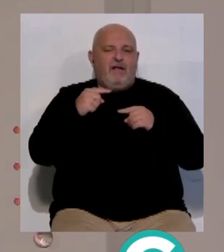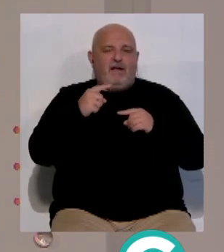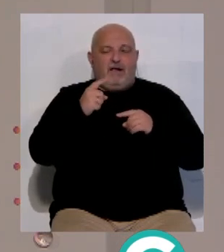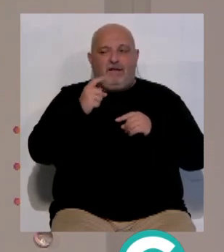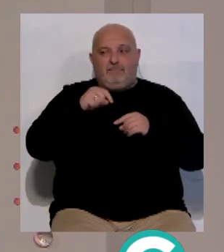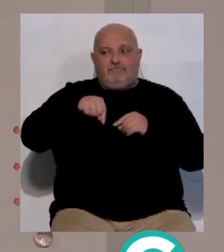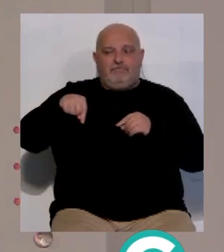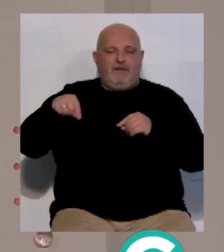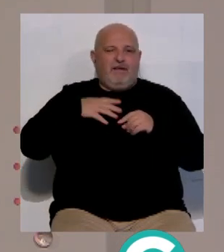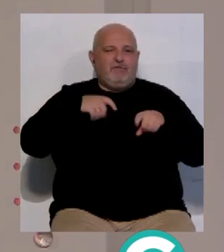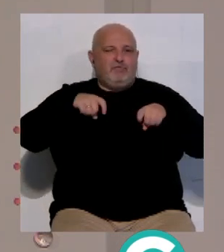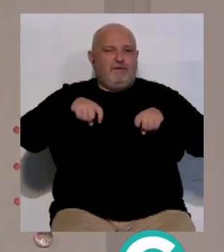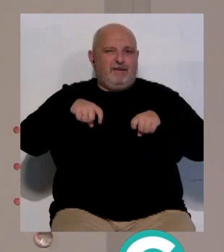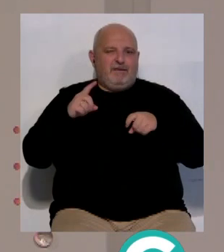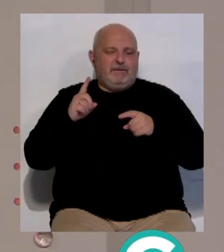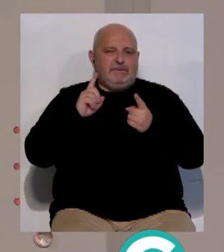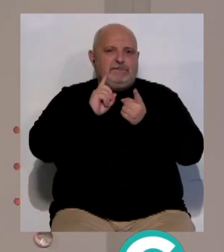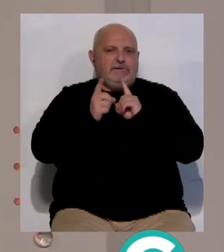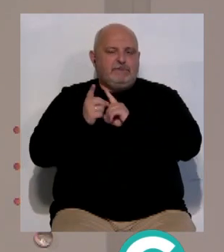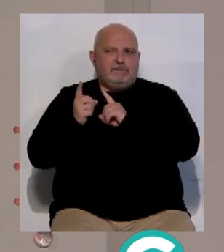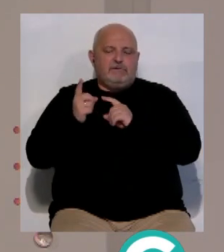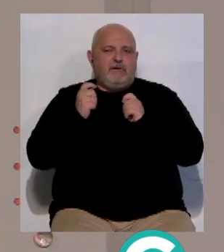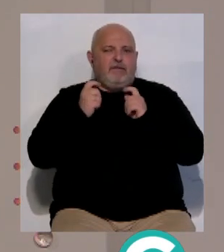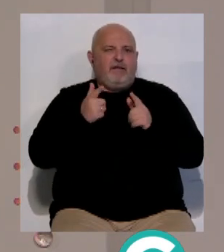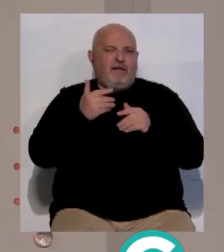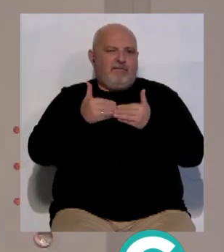de los jugadores que trabajan de los jugadores que que son de los que vienen prácticamente de